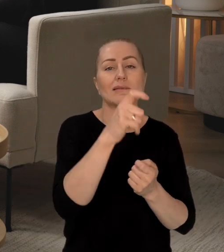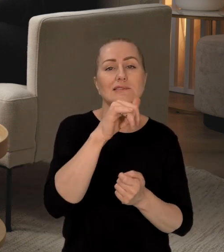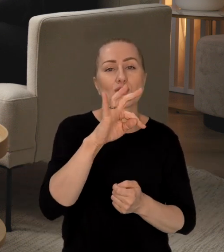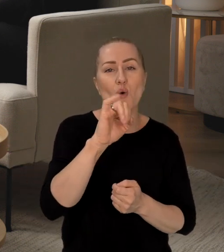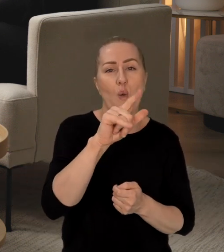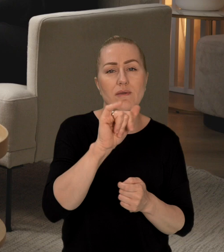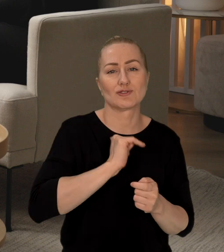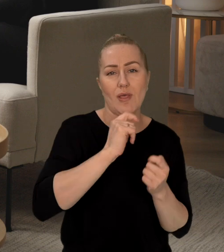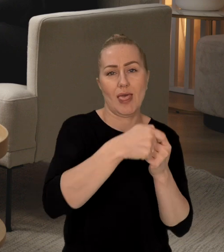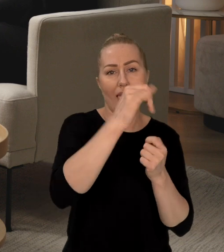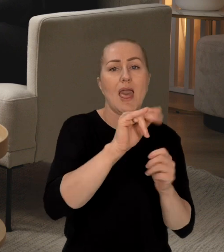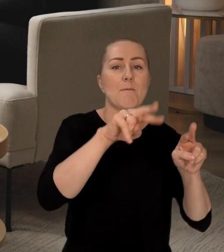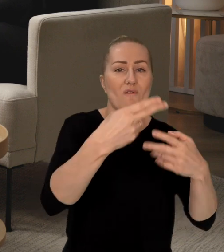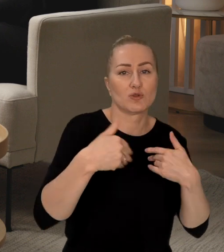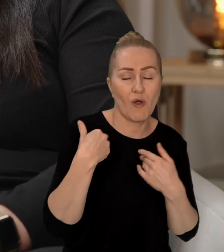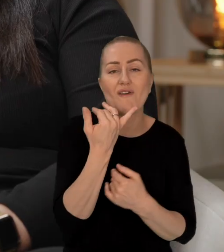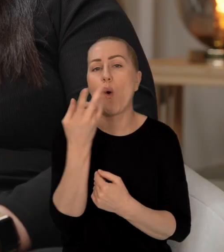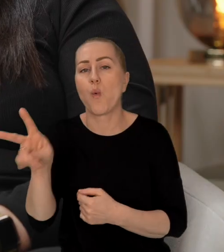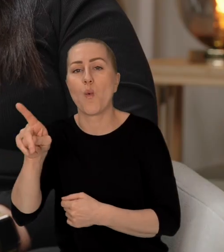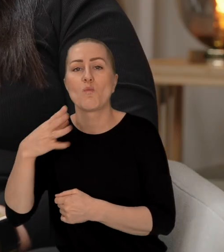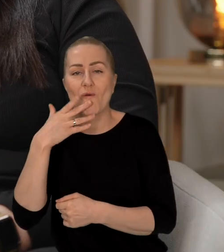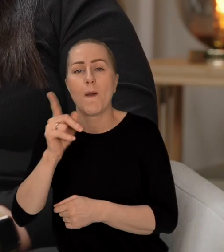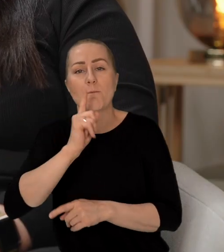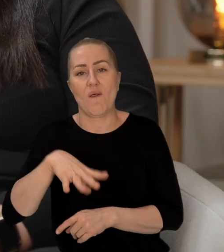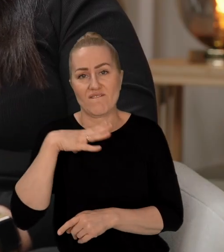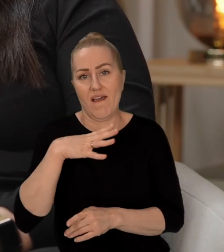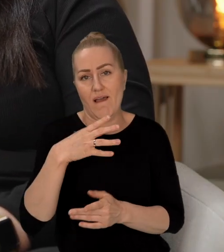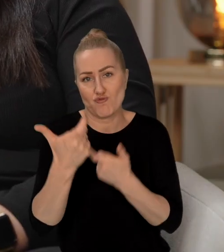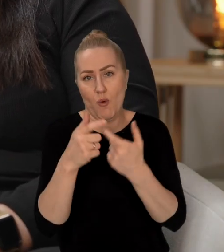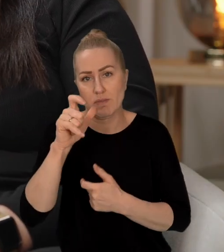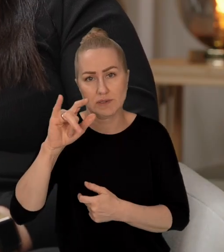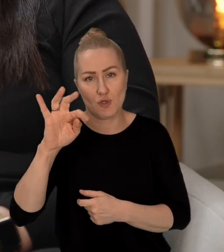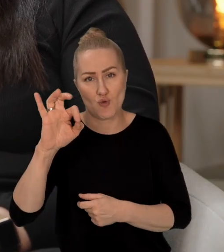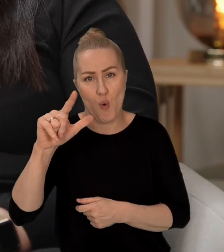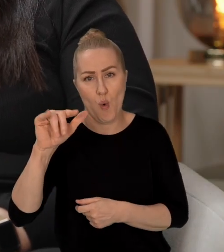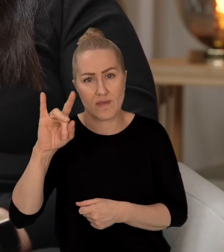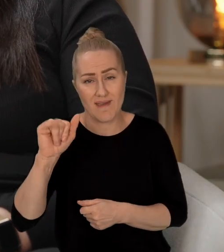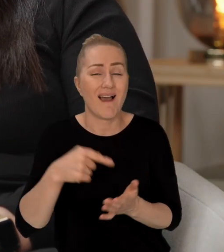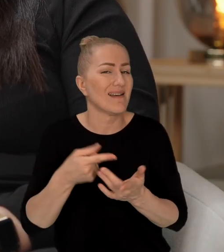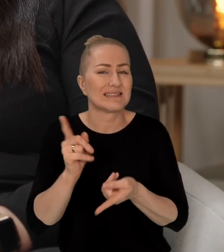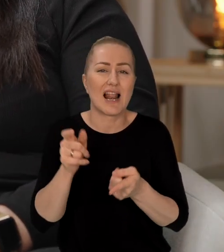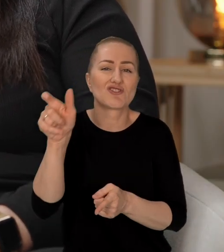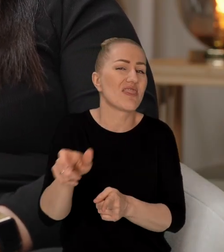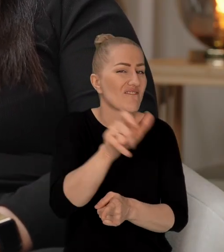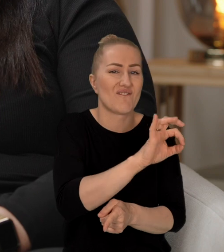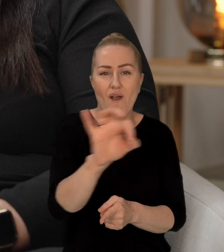Inni z kolei zalecają pobranie jej. To też wszystko zależy od indywidualnej sytuacji pacjentki. Bo jeżeli pacjentka jest pierwszy raz